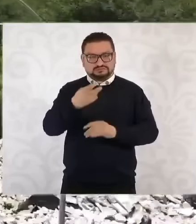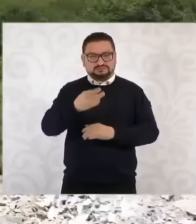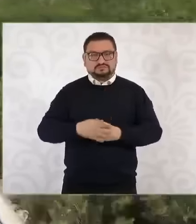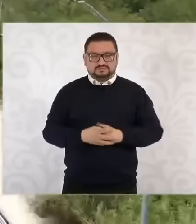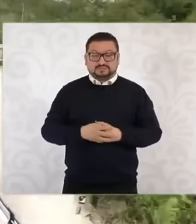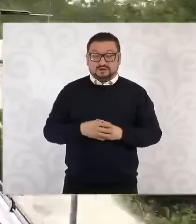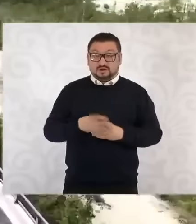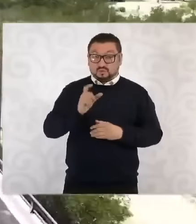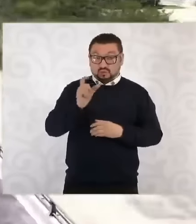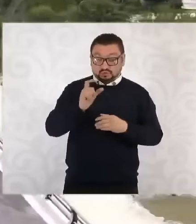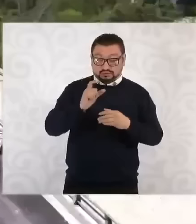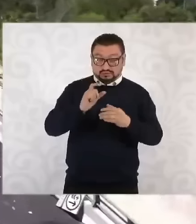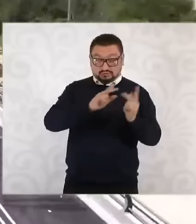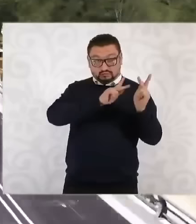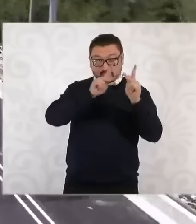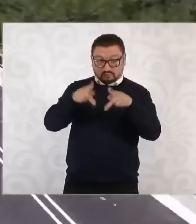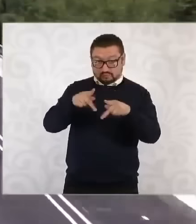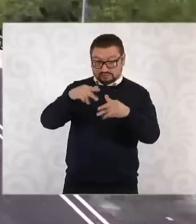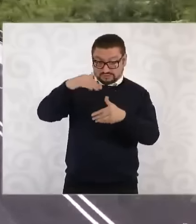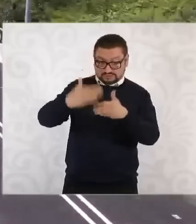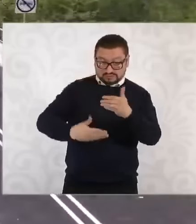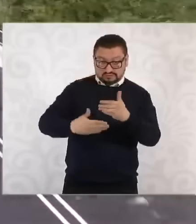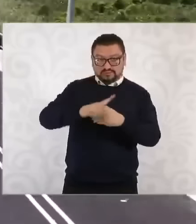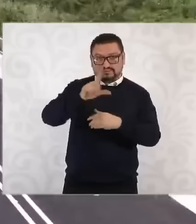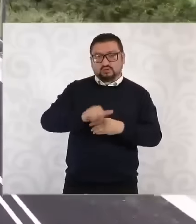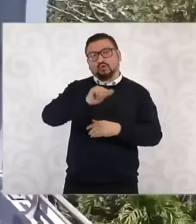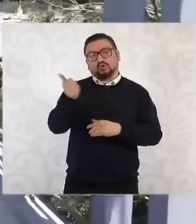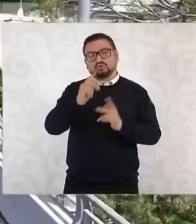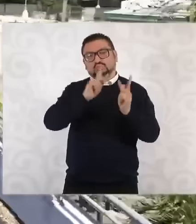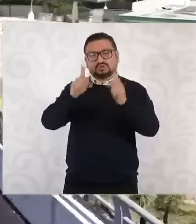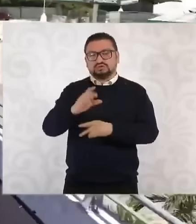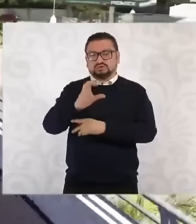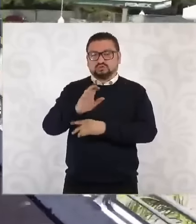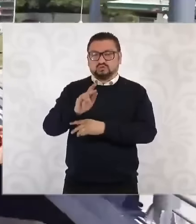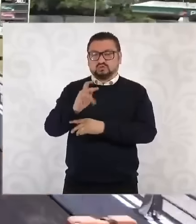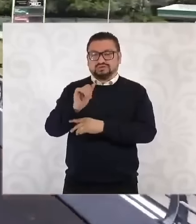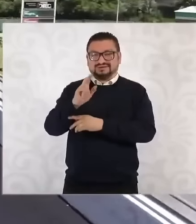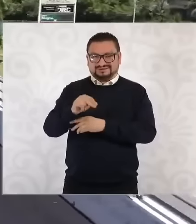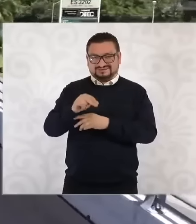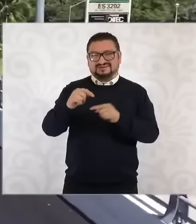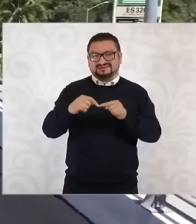una vez que concluyamos este puente, inicia el puente Cuculcán en uno de los extremos que estará